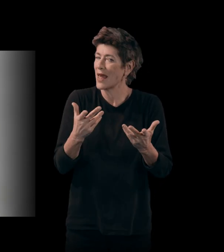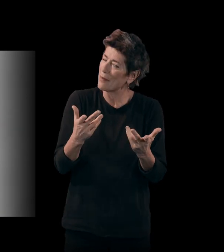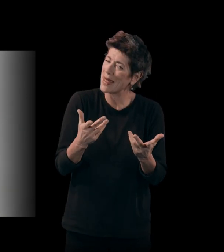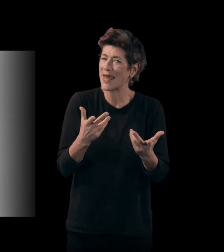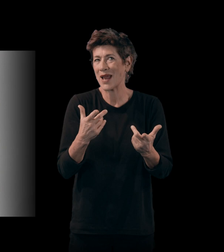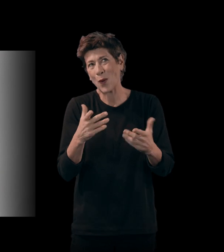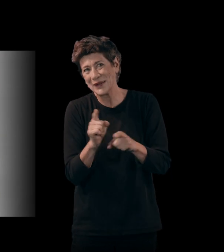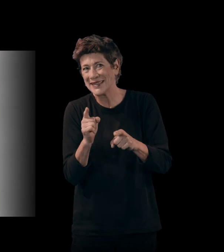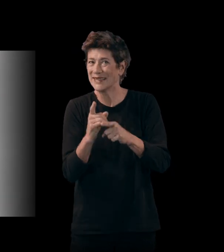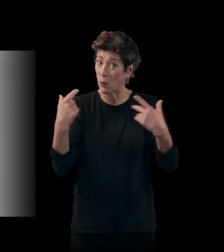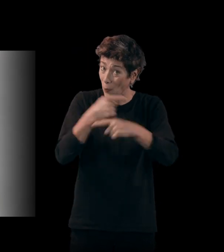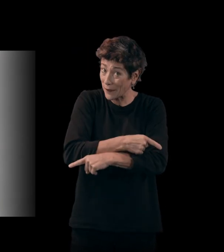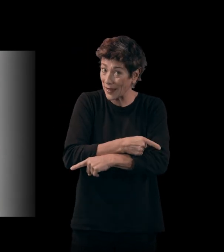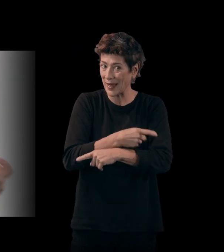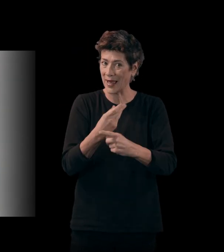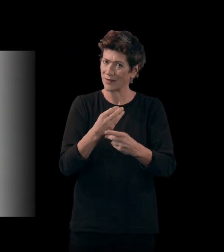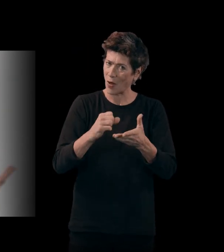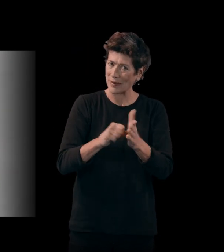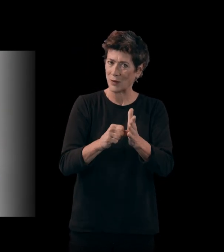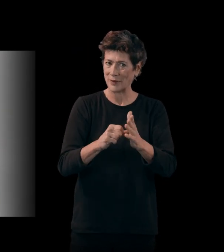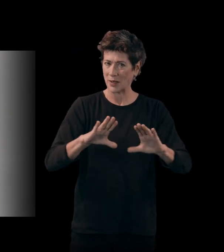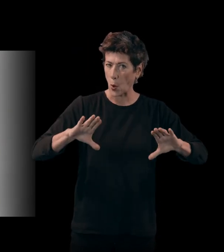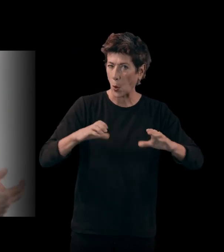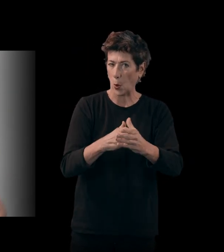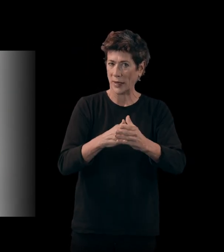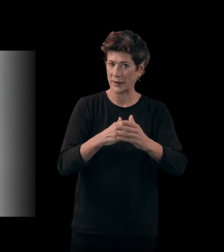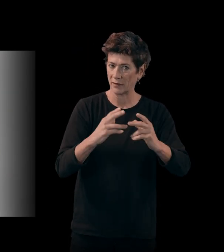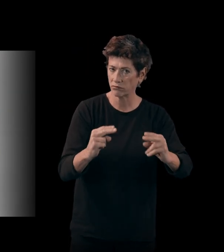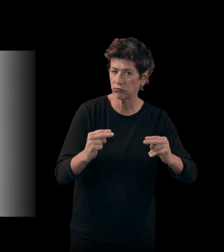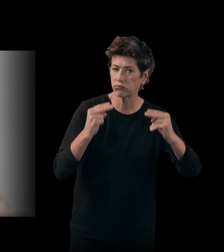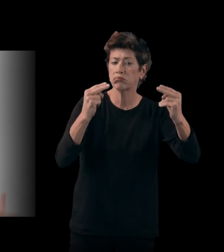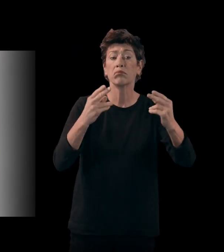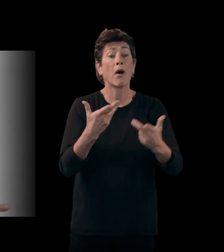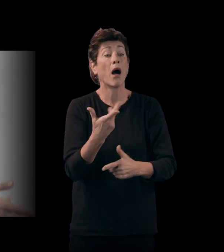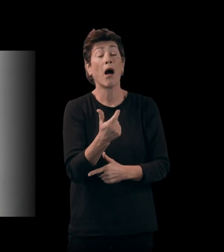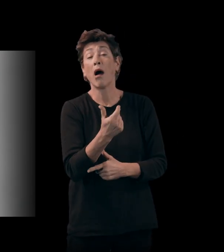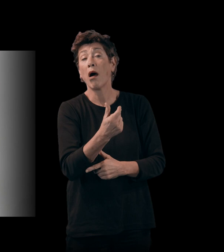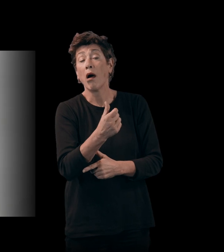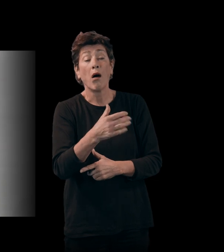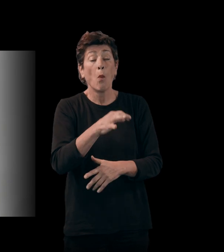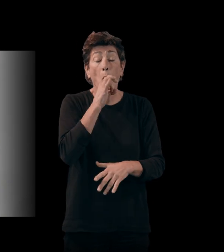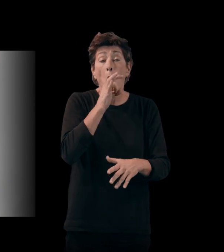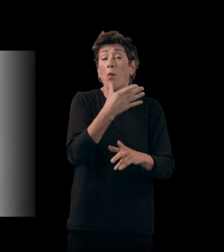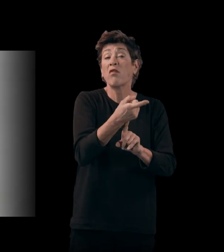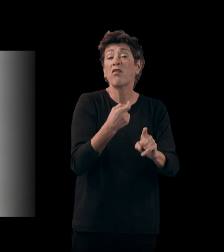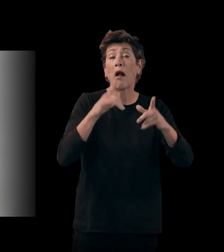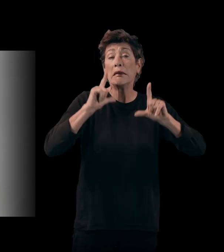si j'ose dire, leurs identités collectives d'origine, à savoir, des gamins de lycée technique, par exemple, en Seine-Saint-Denis.